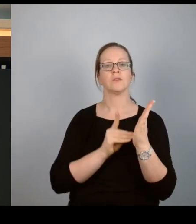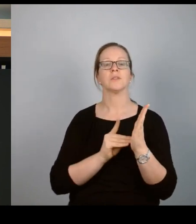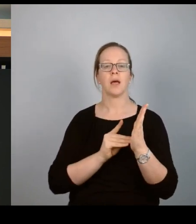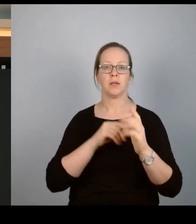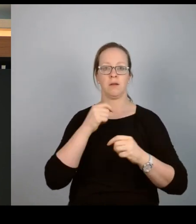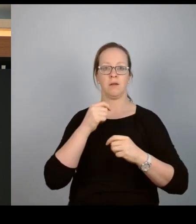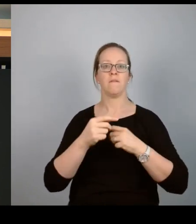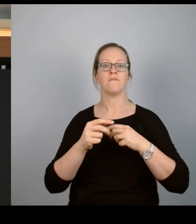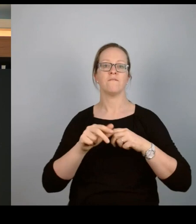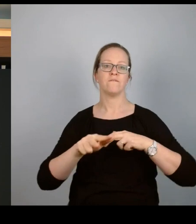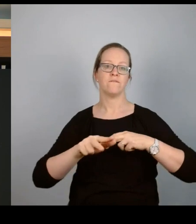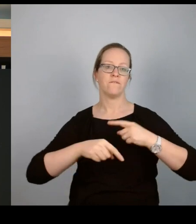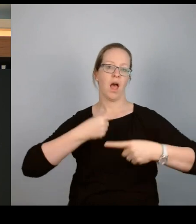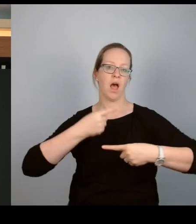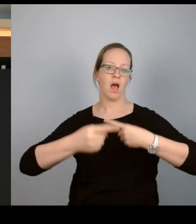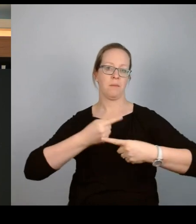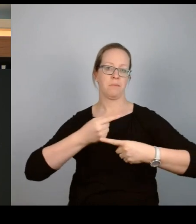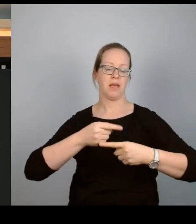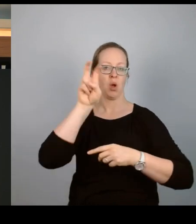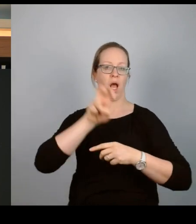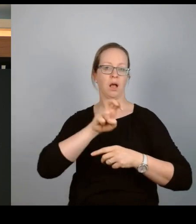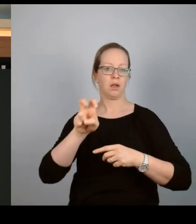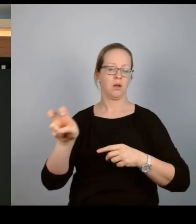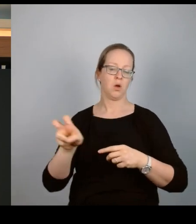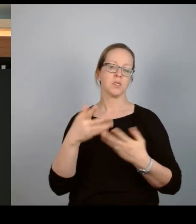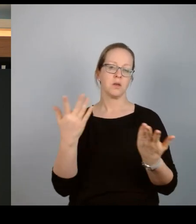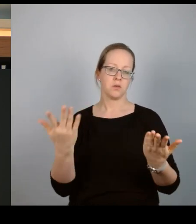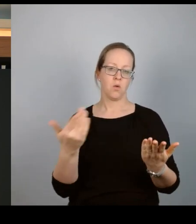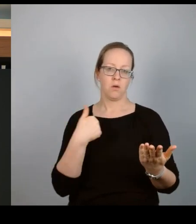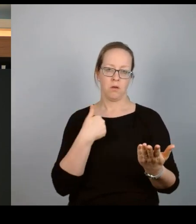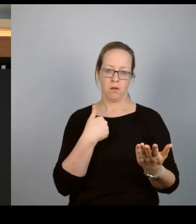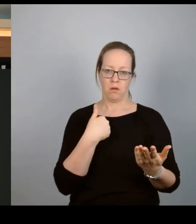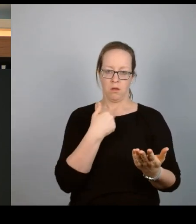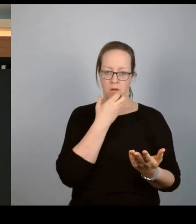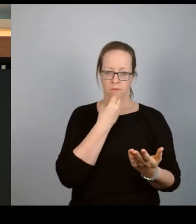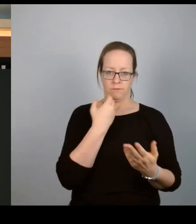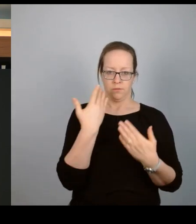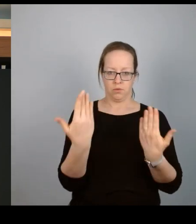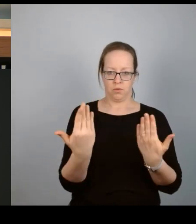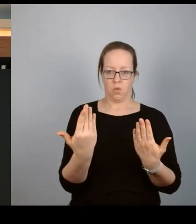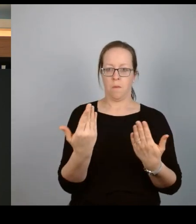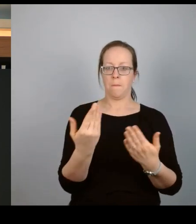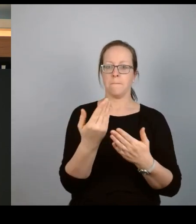Krankenhausgesellschaft geschafs die hochsensiblen Gesundheitsdaten zu schützen.